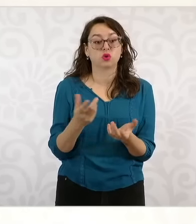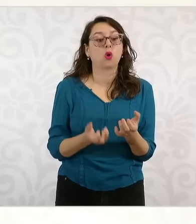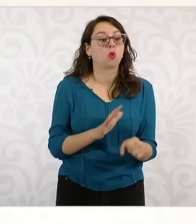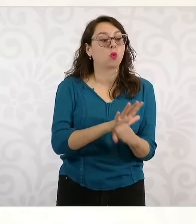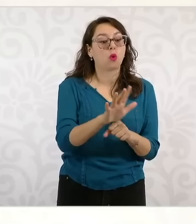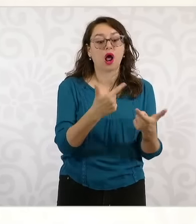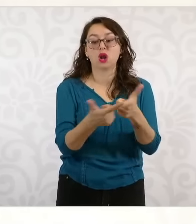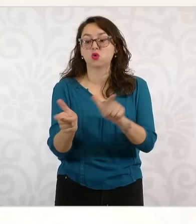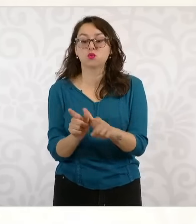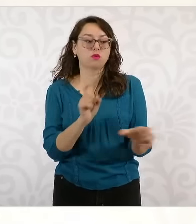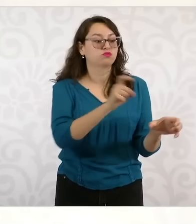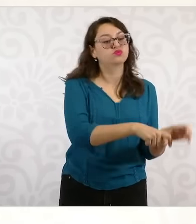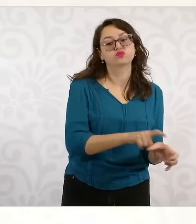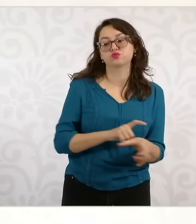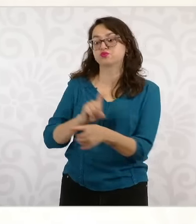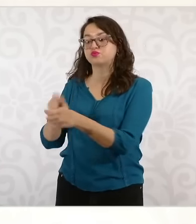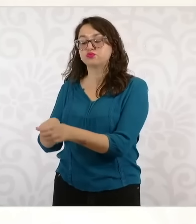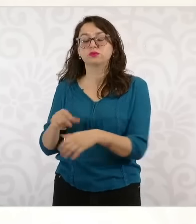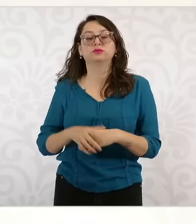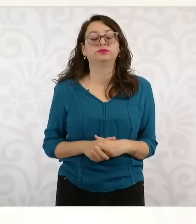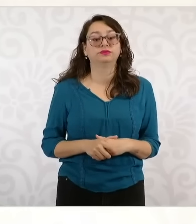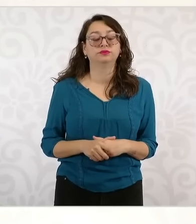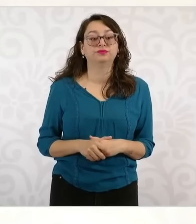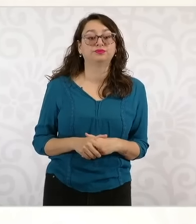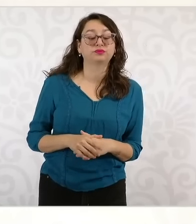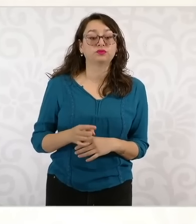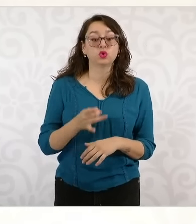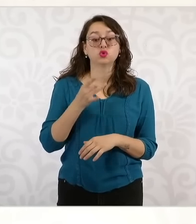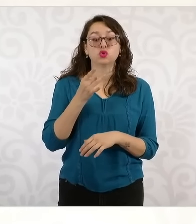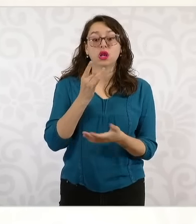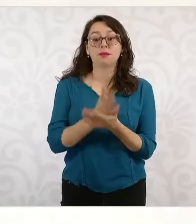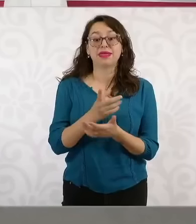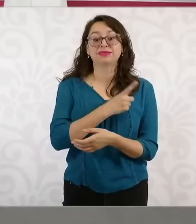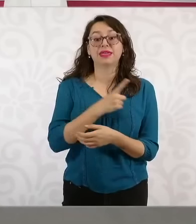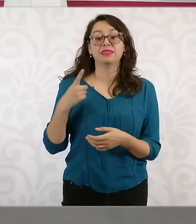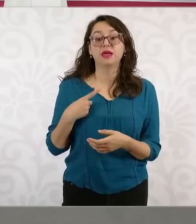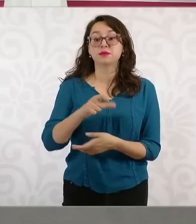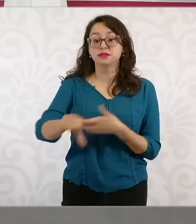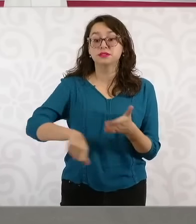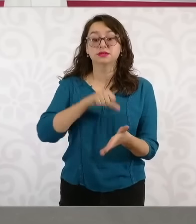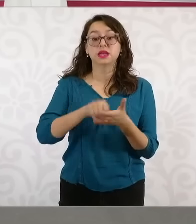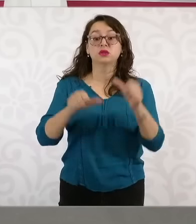acceder al programa. Nada más van a tener que ir a los centros de atención que se han dispuesto para